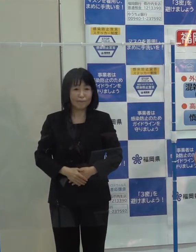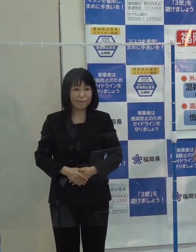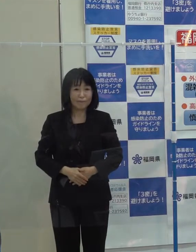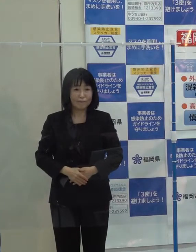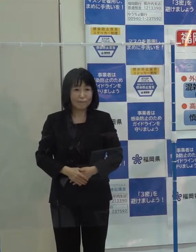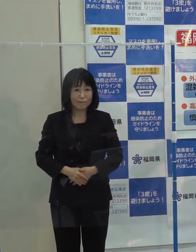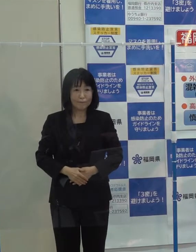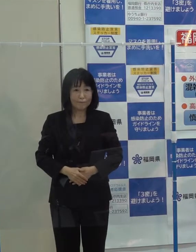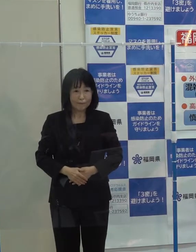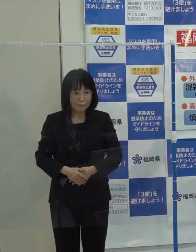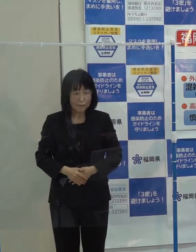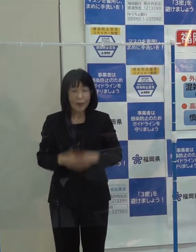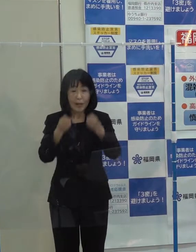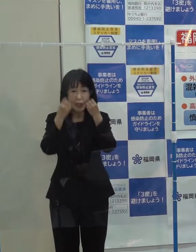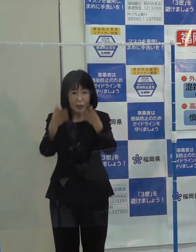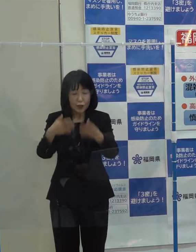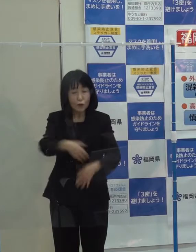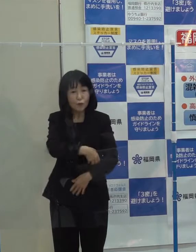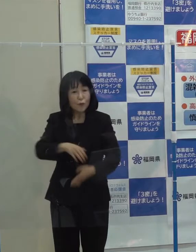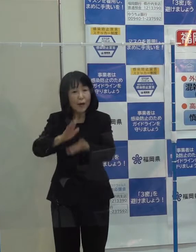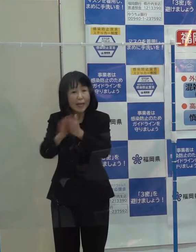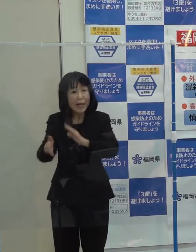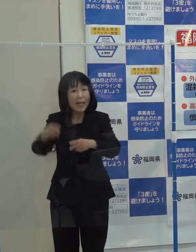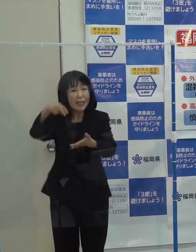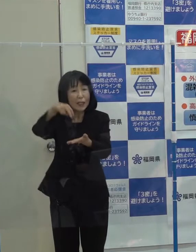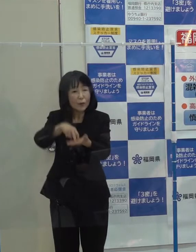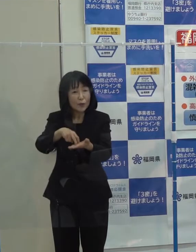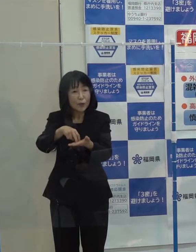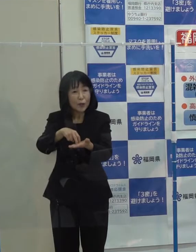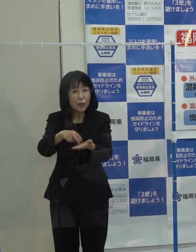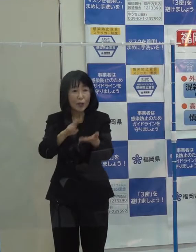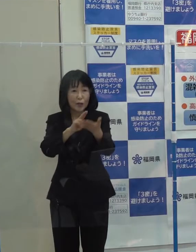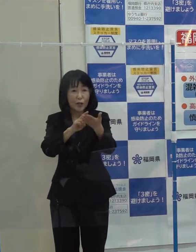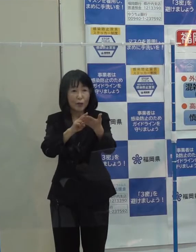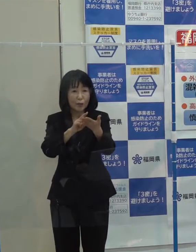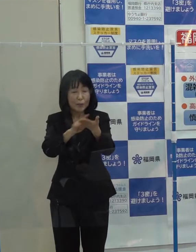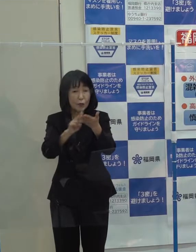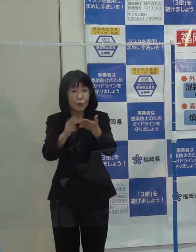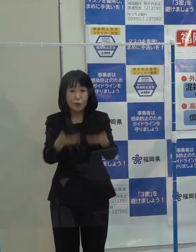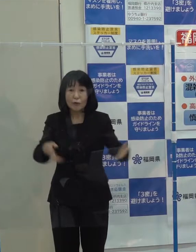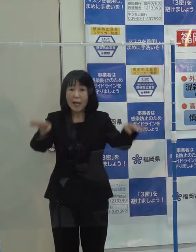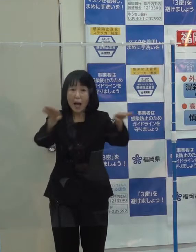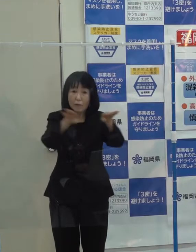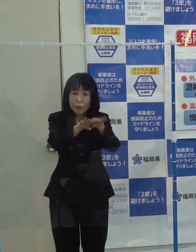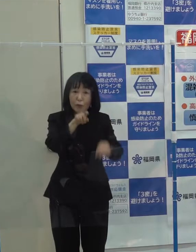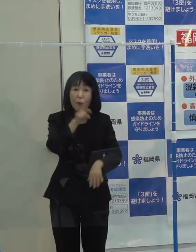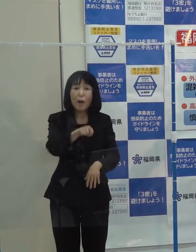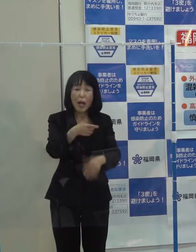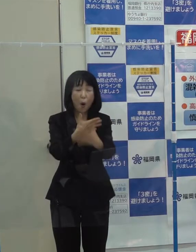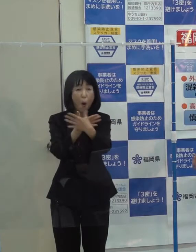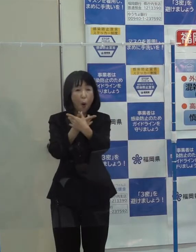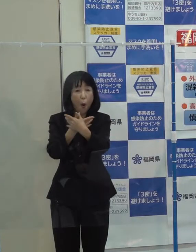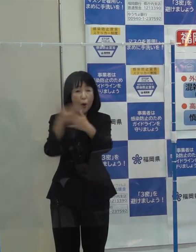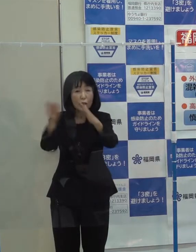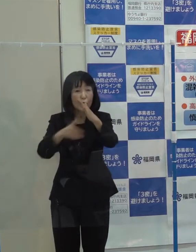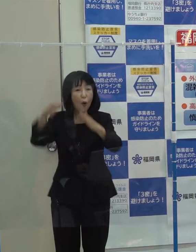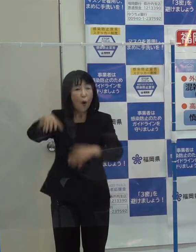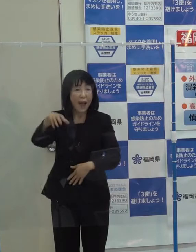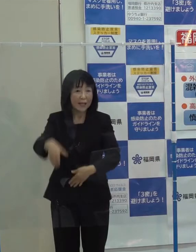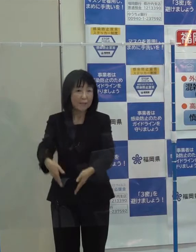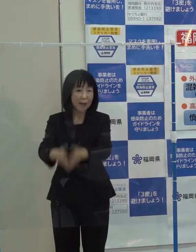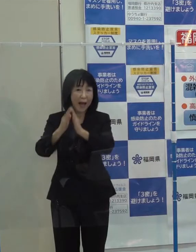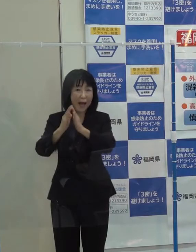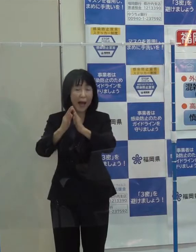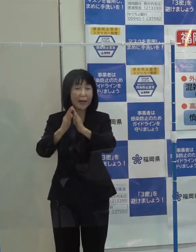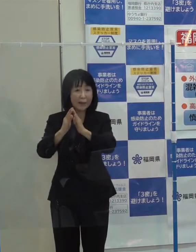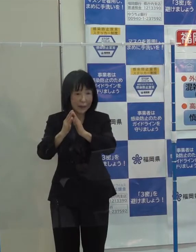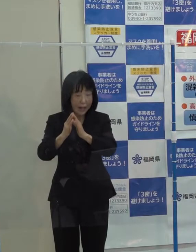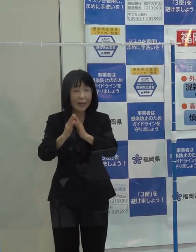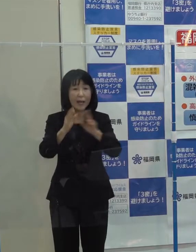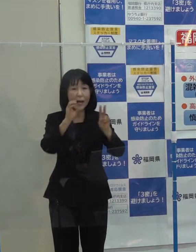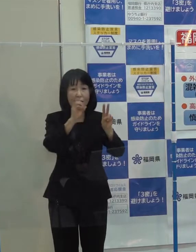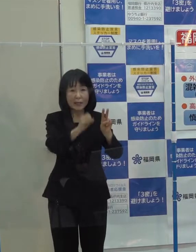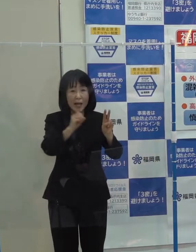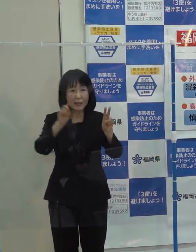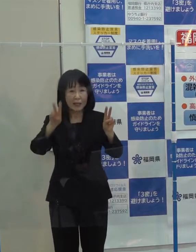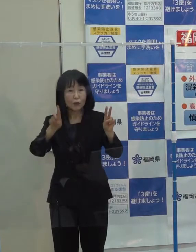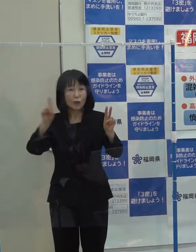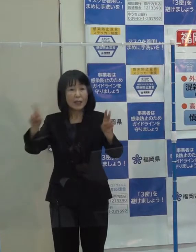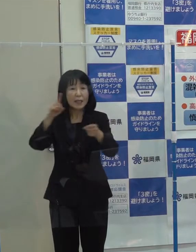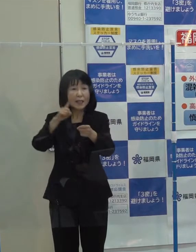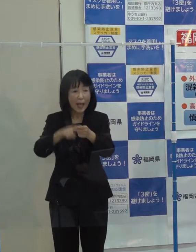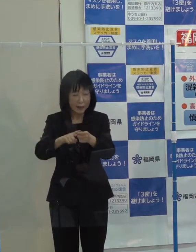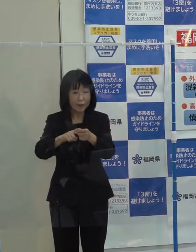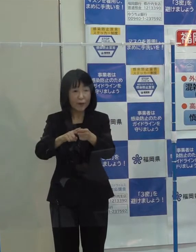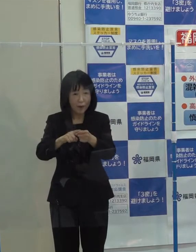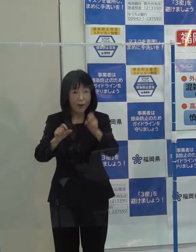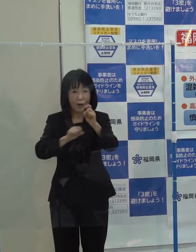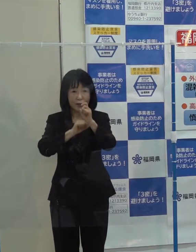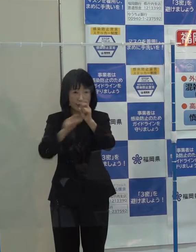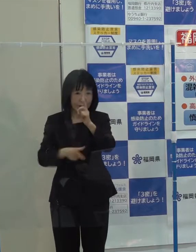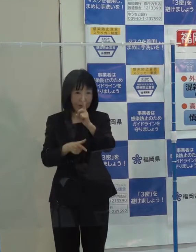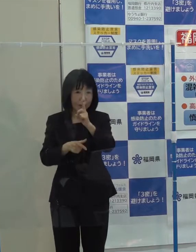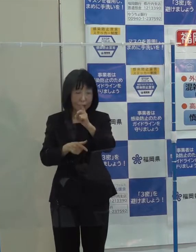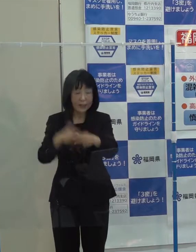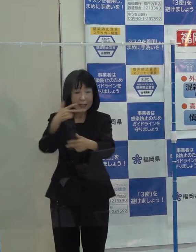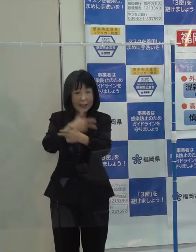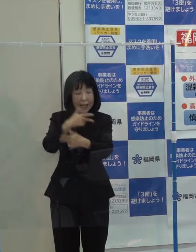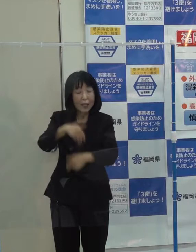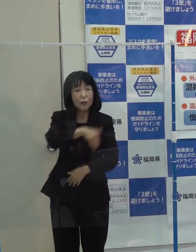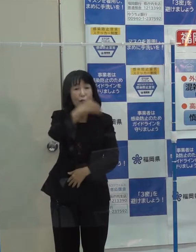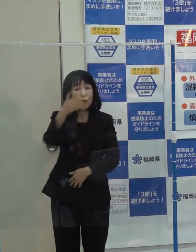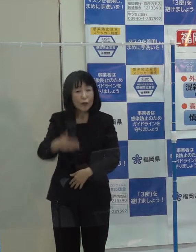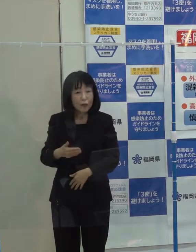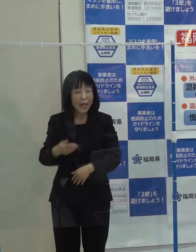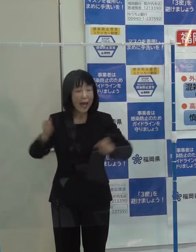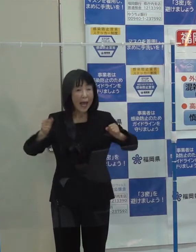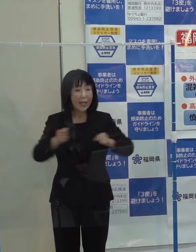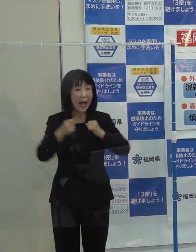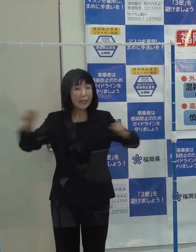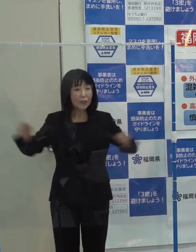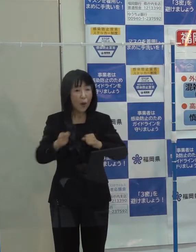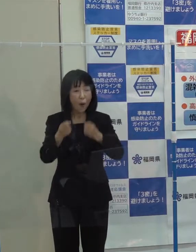「新・福岡県立美術館の建設予定地が県営の大濠公園に決定 ２０２１年体操・新体操の世界選手権大会が北九州で開催されることが決定したことです